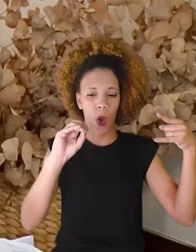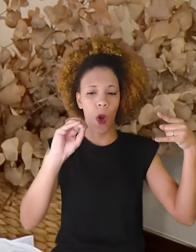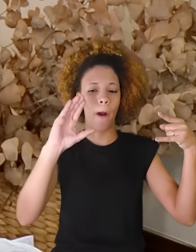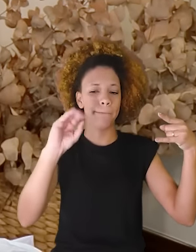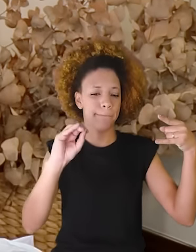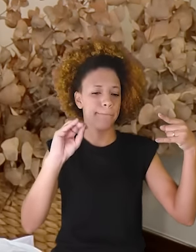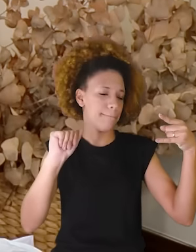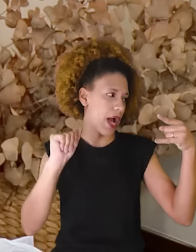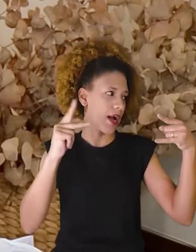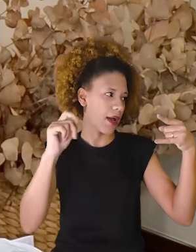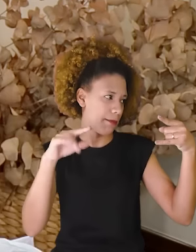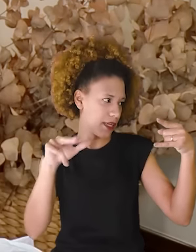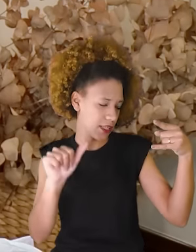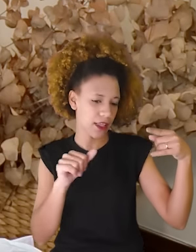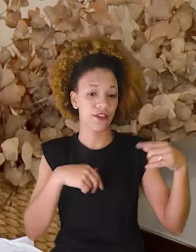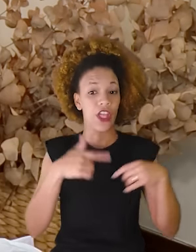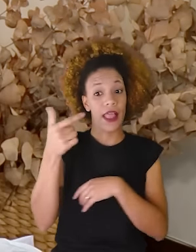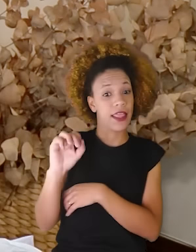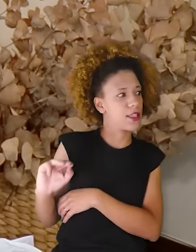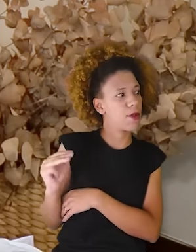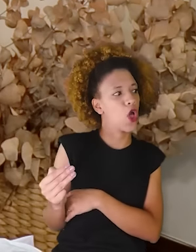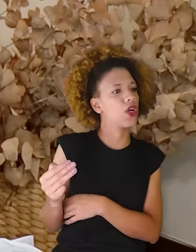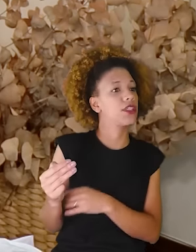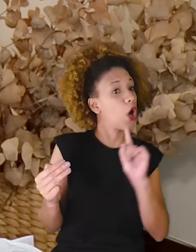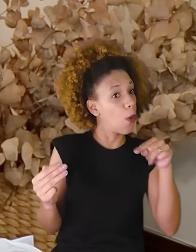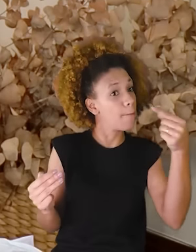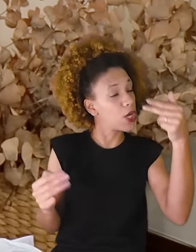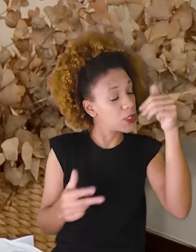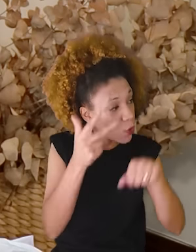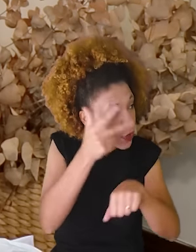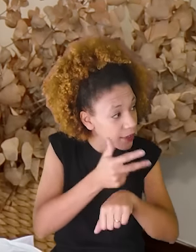que você vai fazer com o seu pai não vai dar 10 milhões você vai buscar o 15 milhões 15 milhões